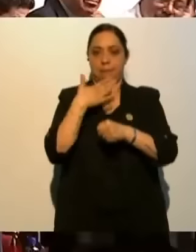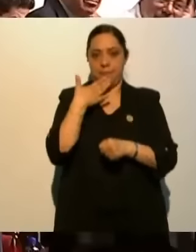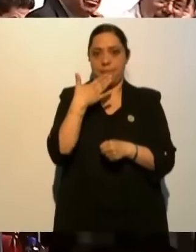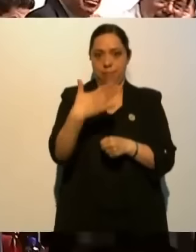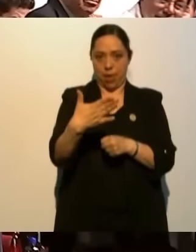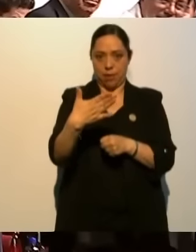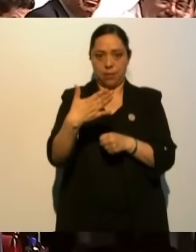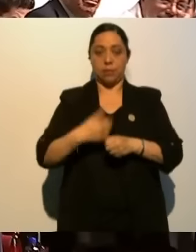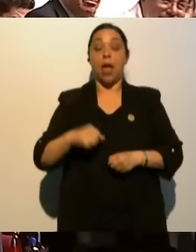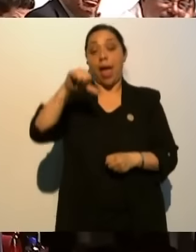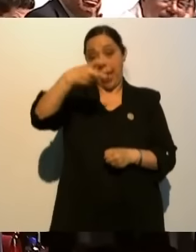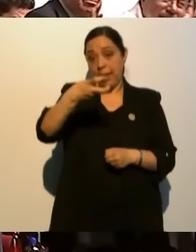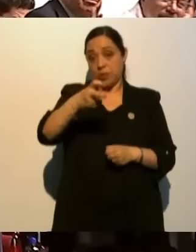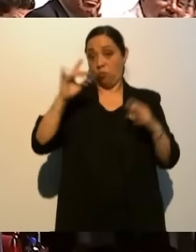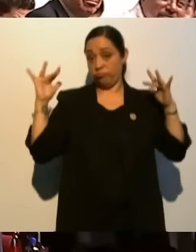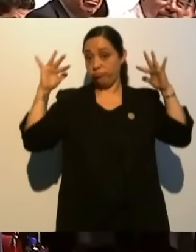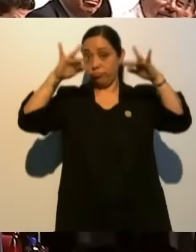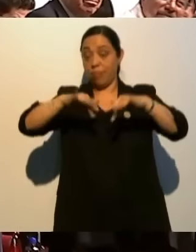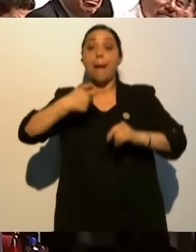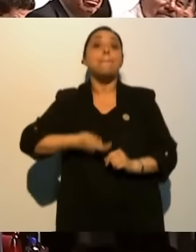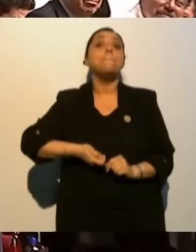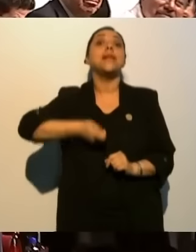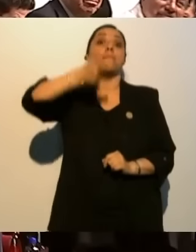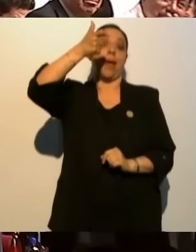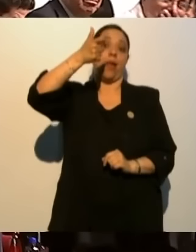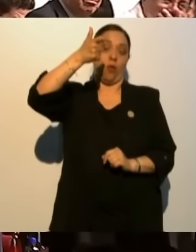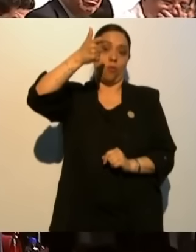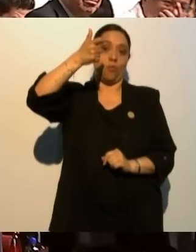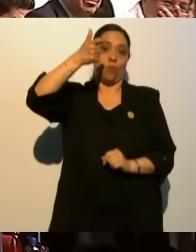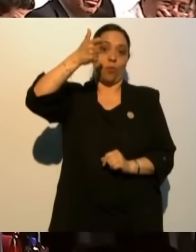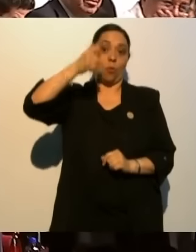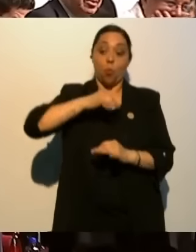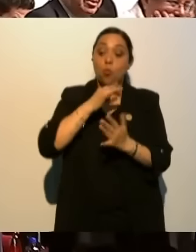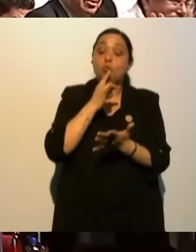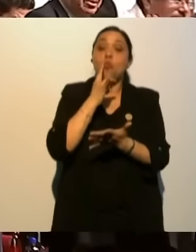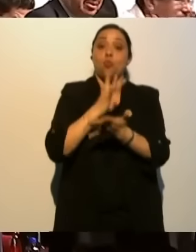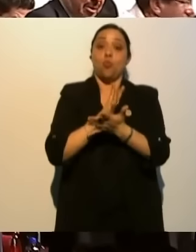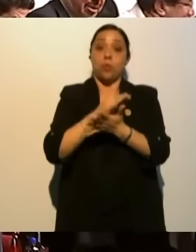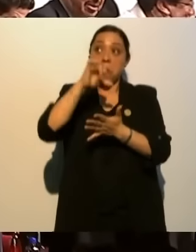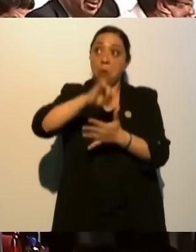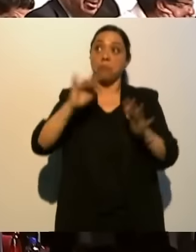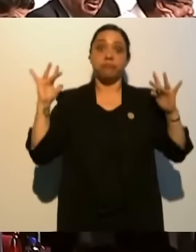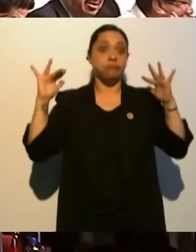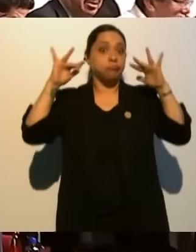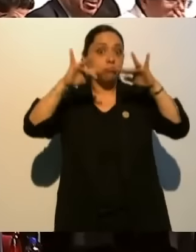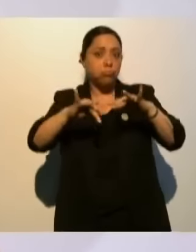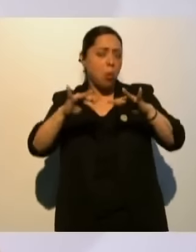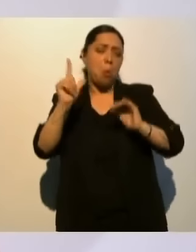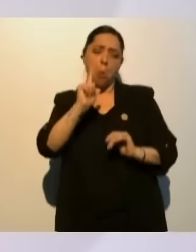que sea el primer encuentro que no sea el único que nos podamos seguir viendo